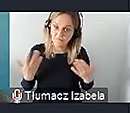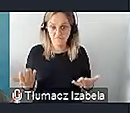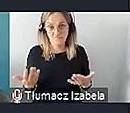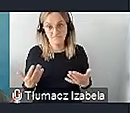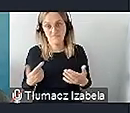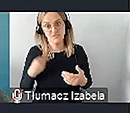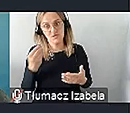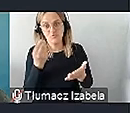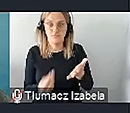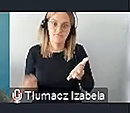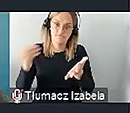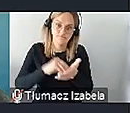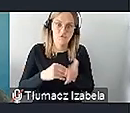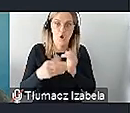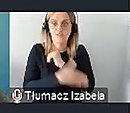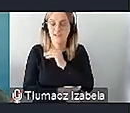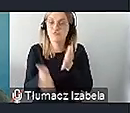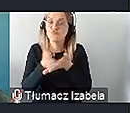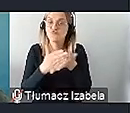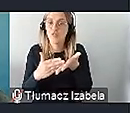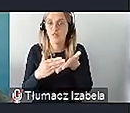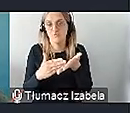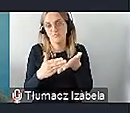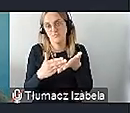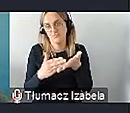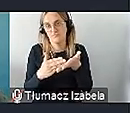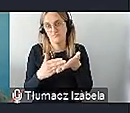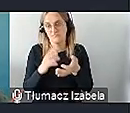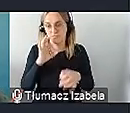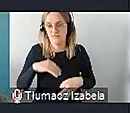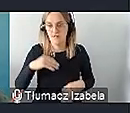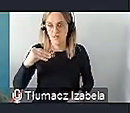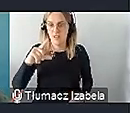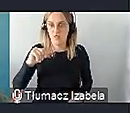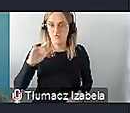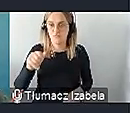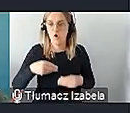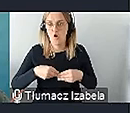Ja tu jeszcze dorysuję ostatnią część. Pani Elżbieta napisała: "Rozwój".